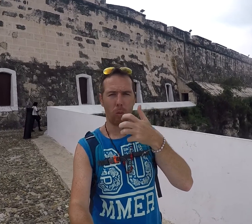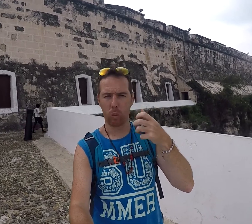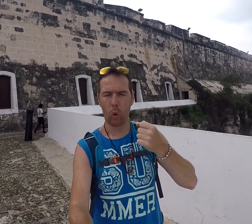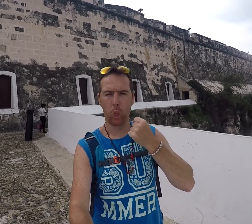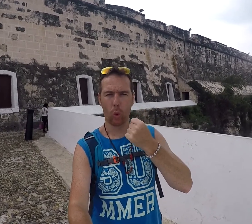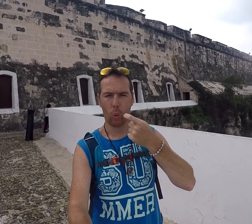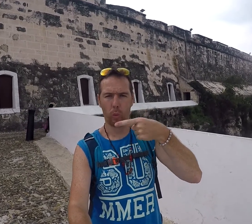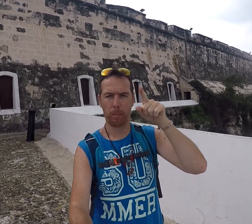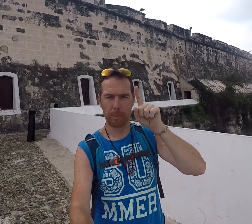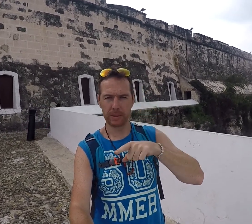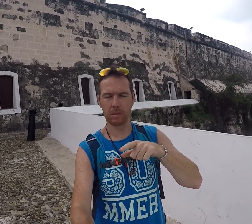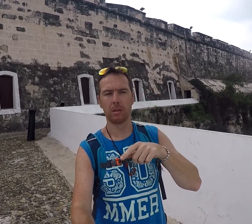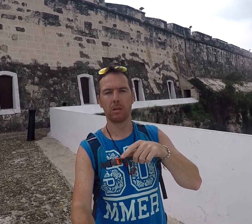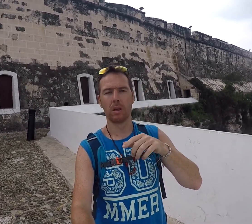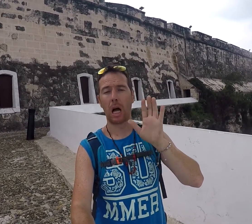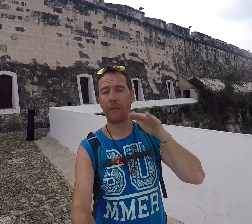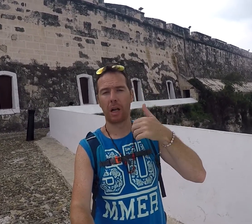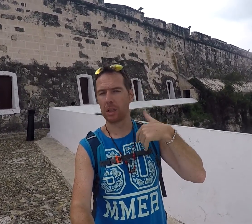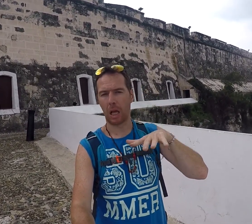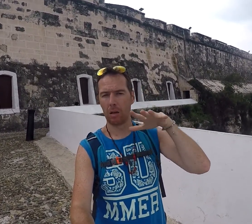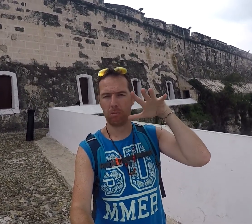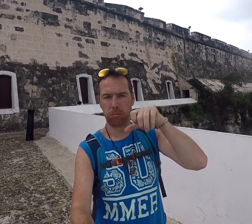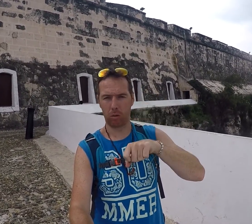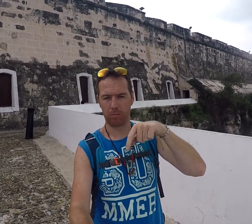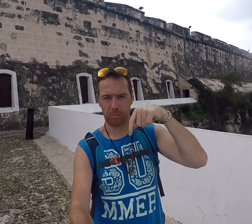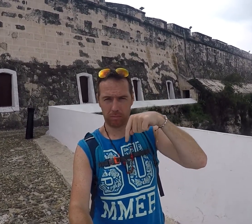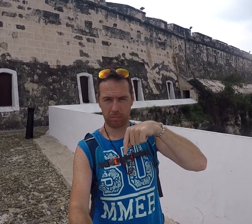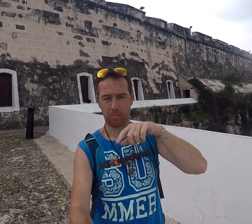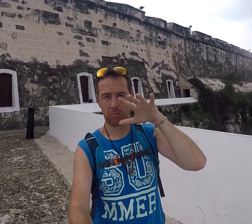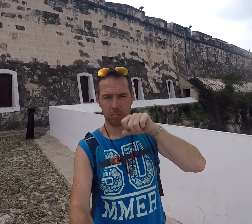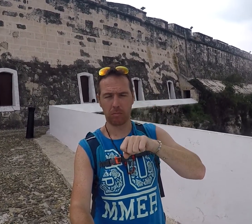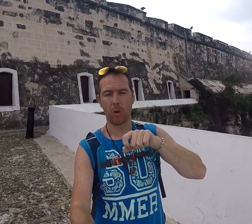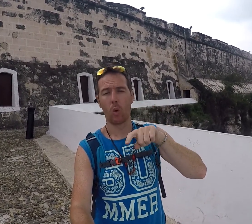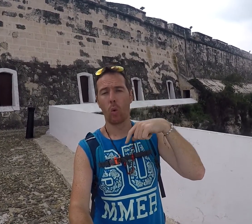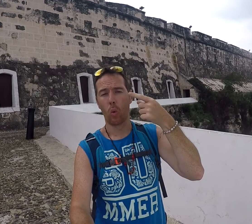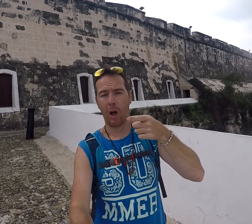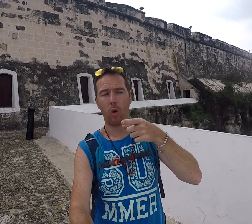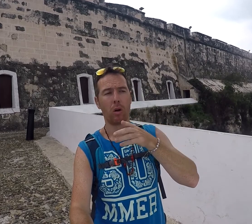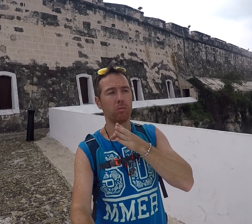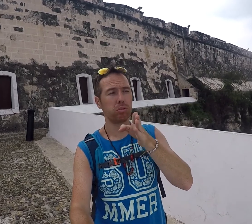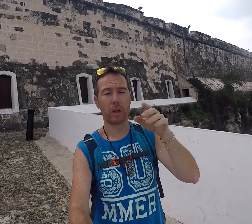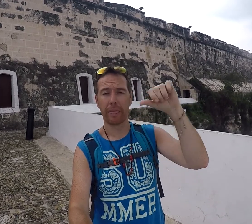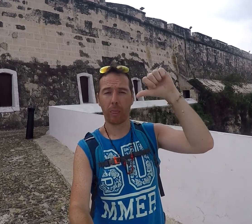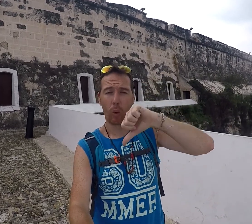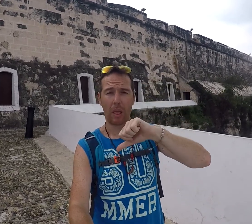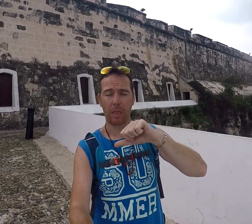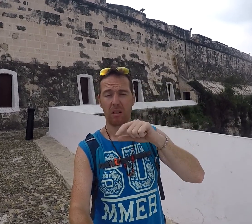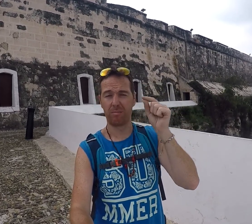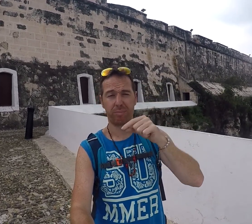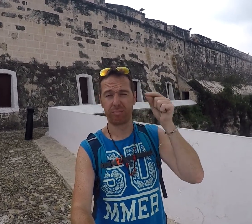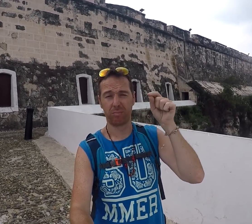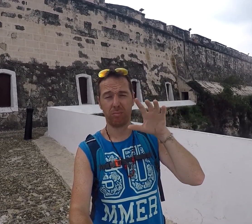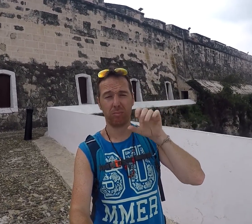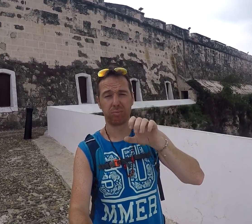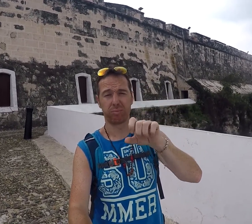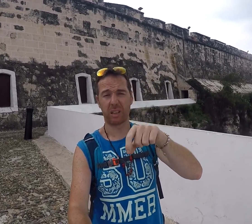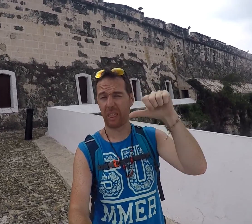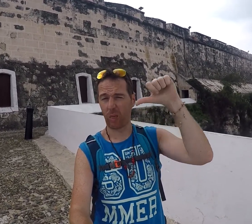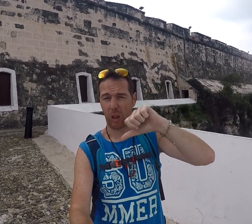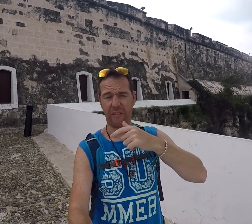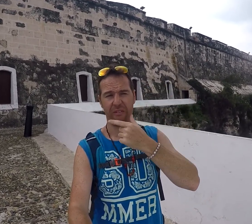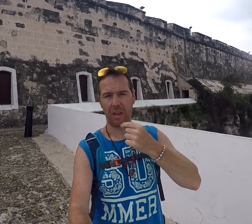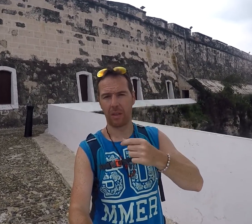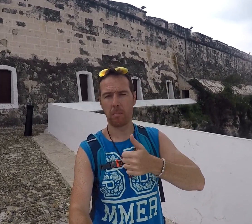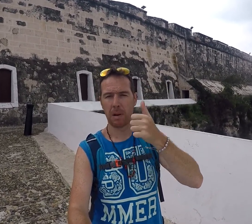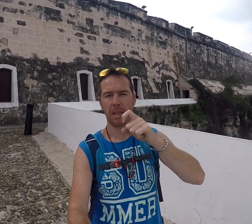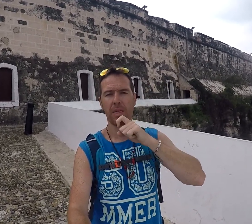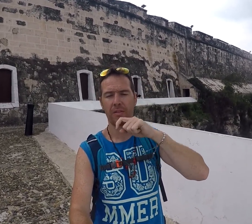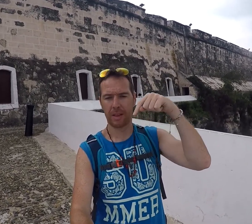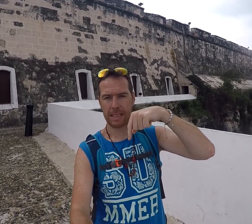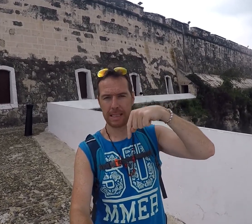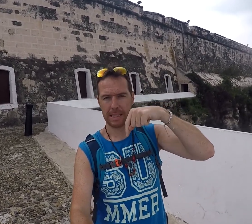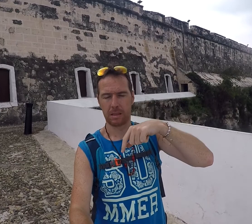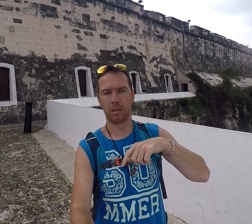Duró un mes y después de atravesar estas fortalezas conquistaron fácilmente la ciudad, lo más difícil era por aquí